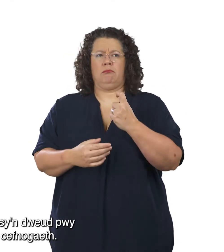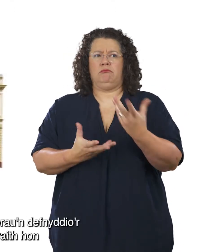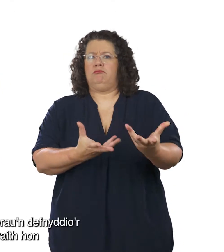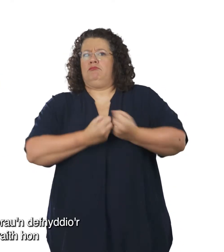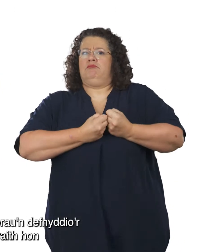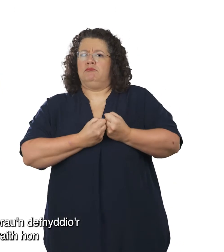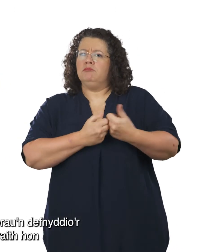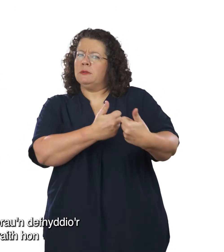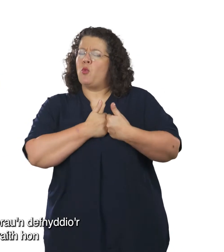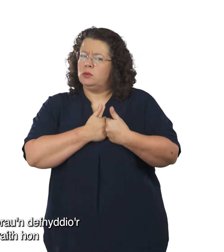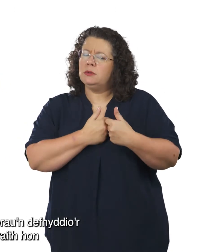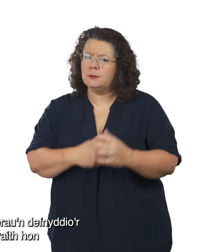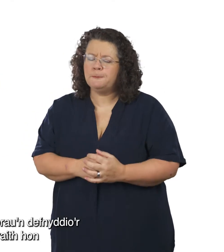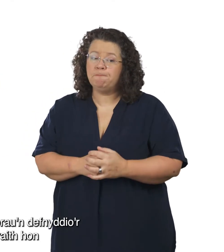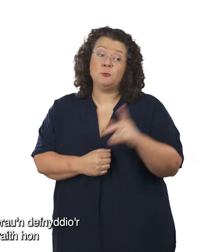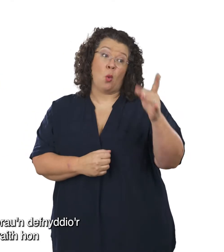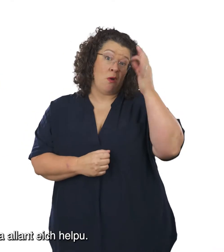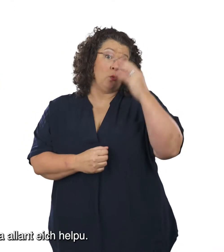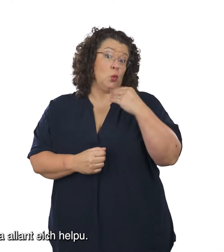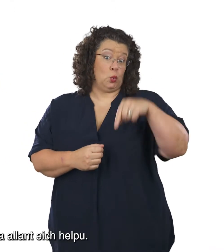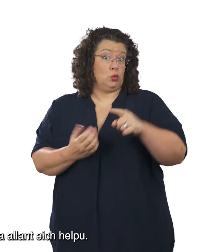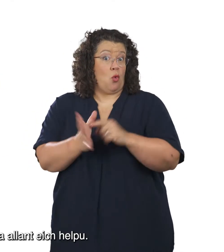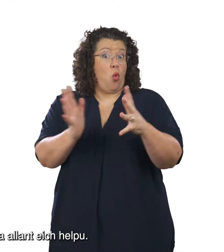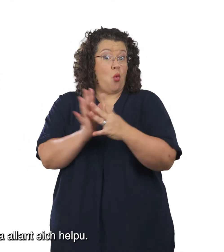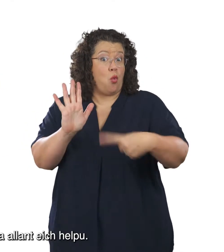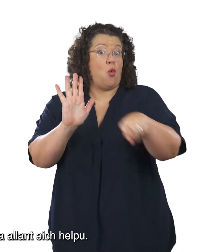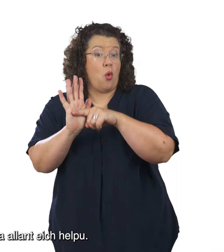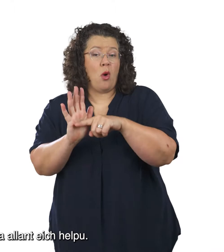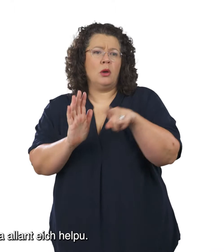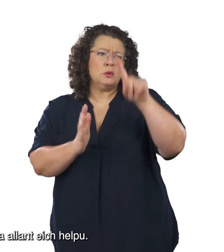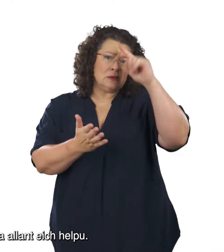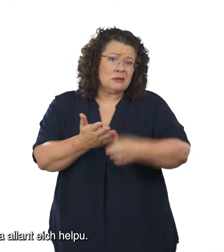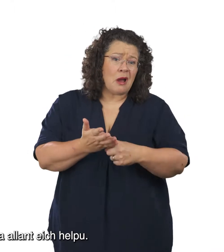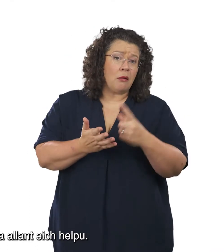Mae cynghorau'n defnyddio'r gyfraith hon i benderfynu a allant eich helpu.